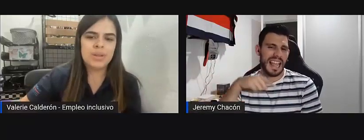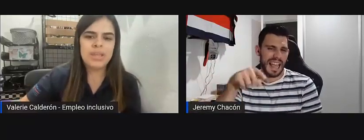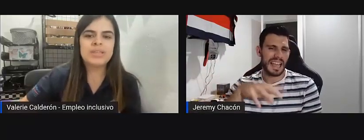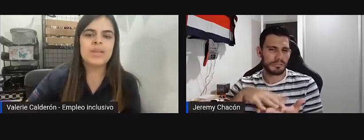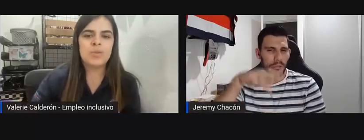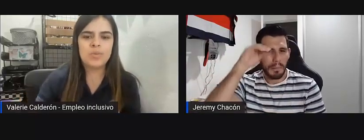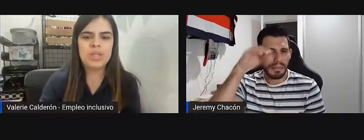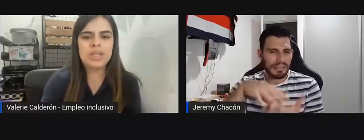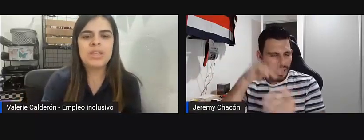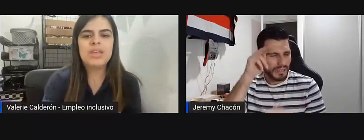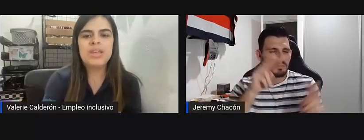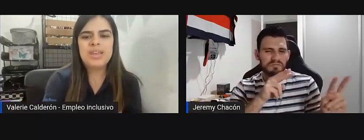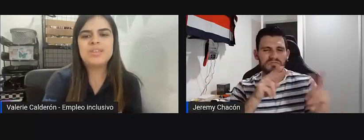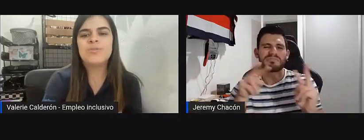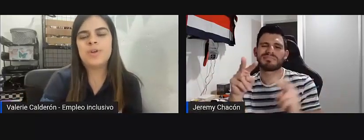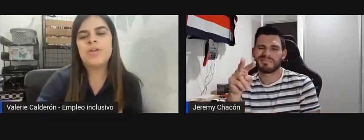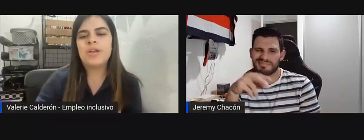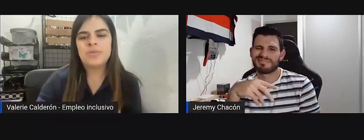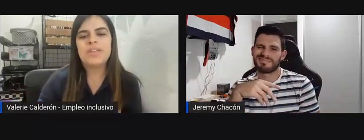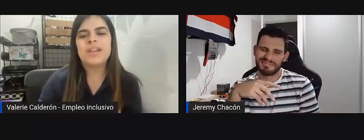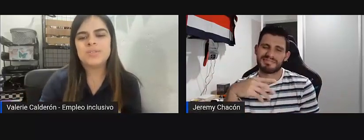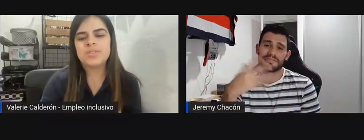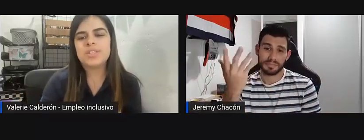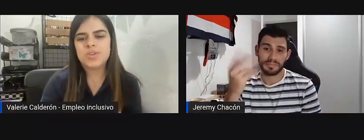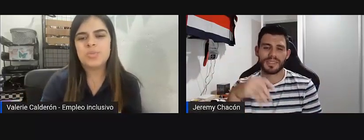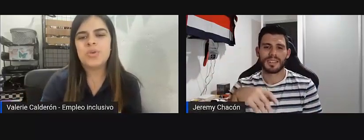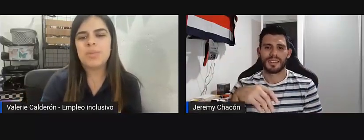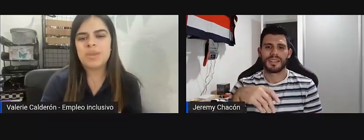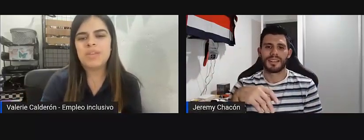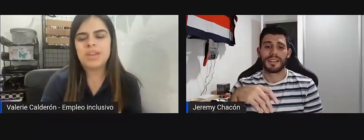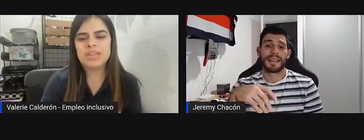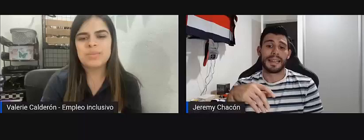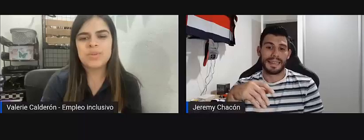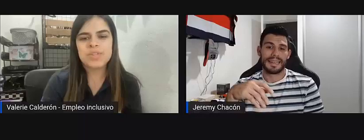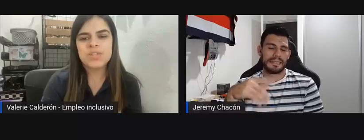verdad y que se comunique y eso fue algunas de las cosas que yo pude aprender en ese proceso